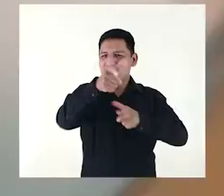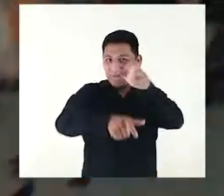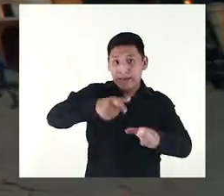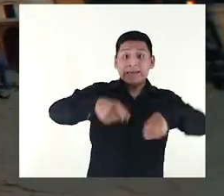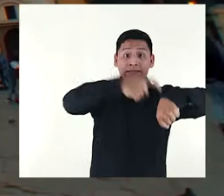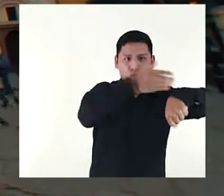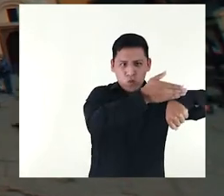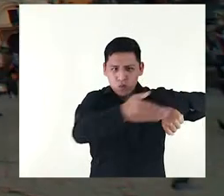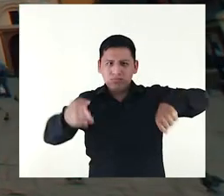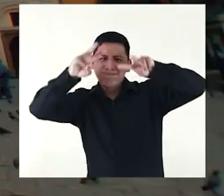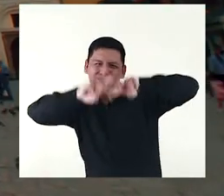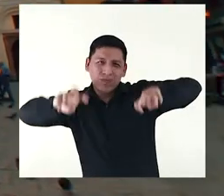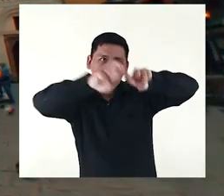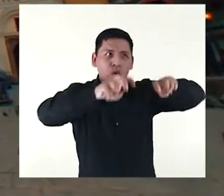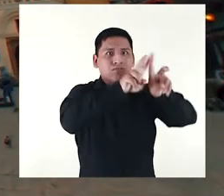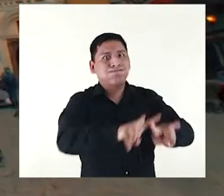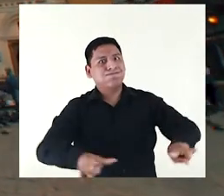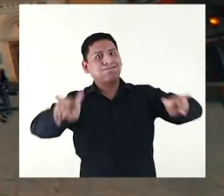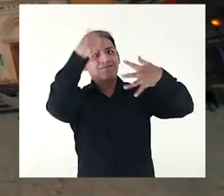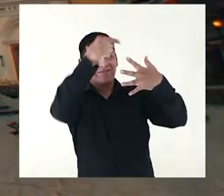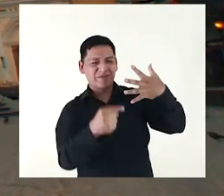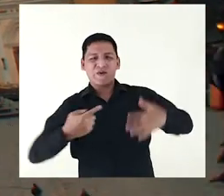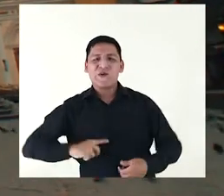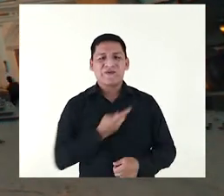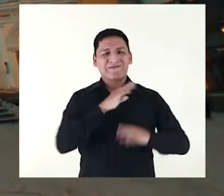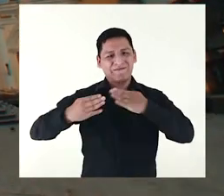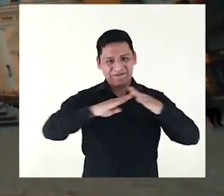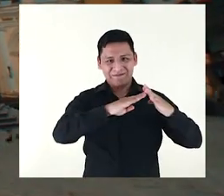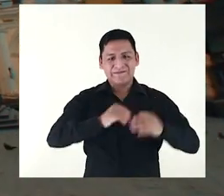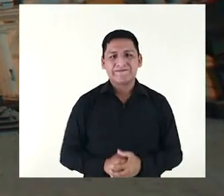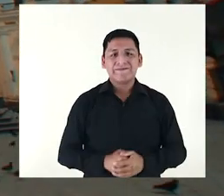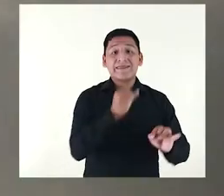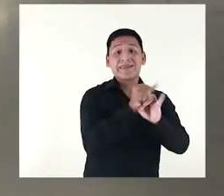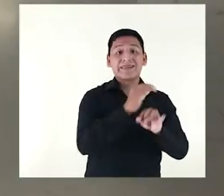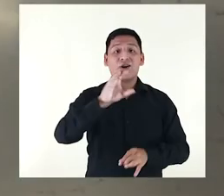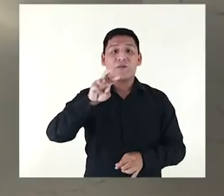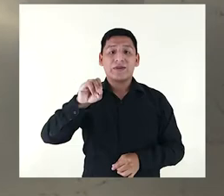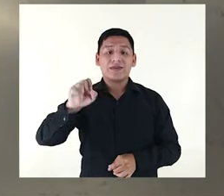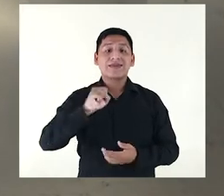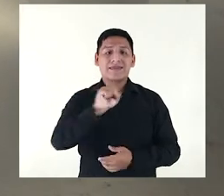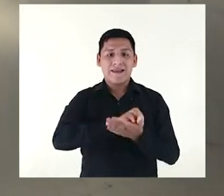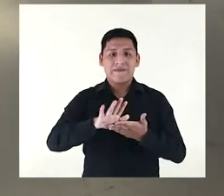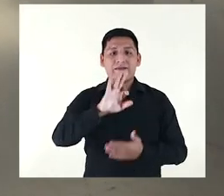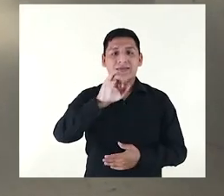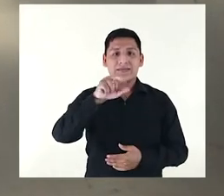hay que darle un tiempo para descubrir sus joyas. Un orgullo para la ciudad. Iglesia y Convento de San Francisco